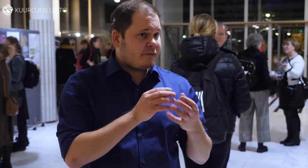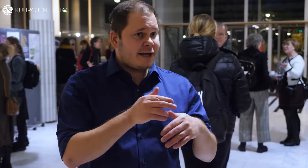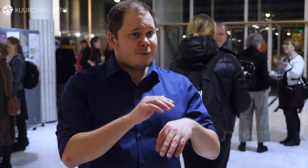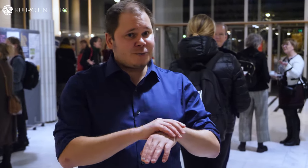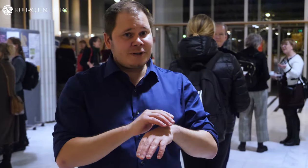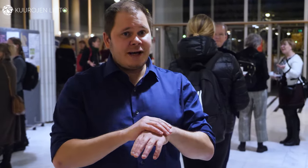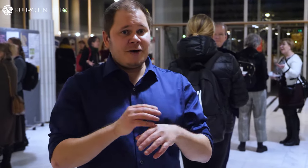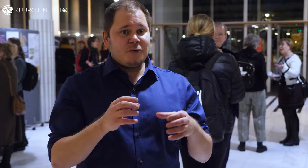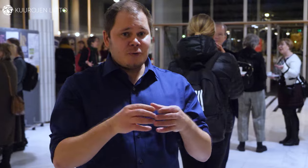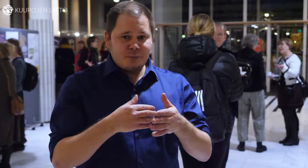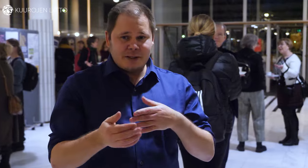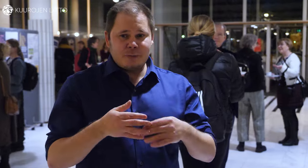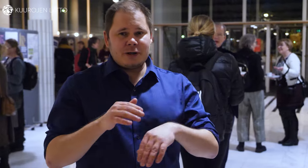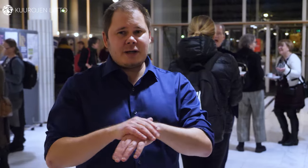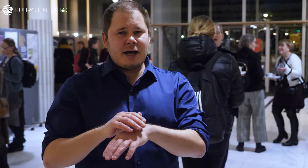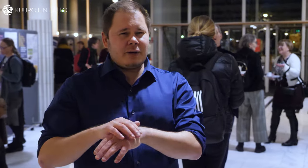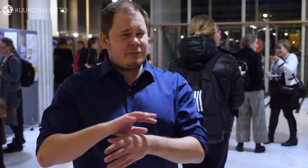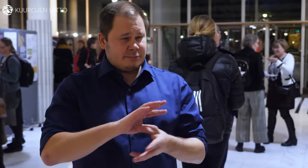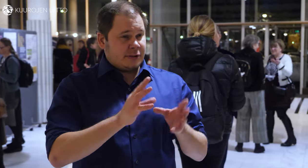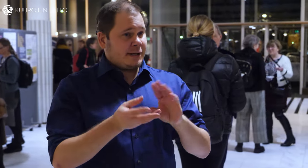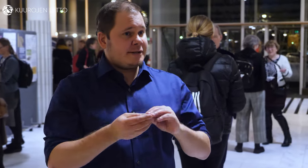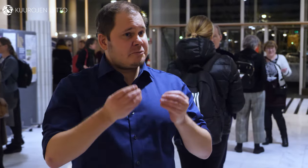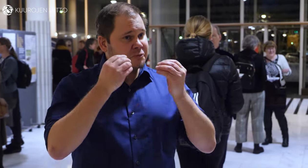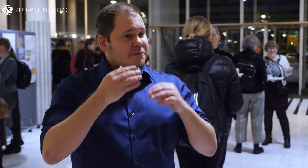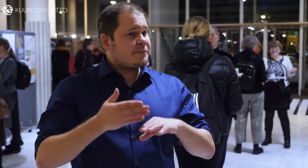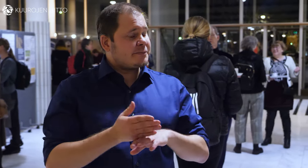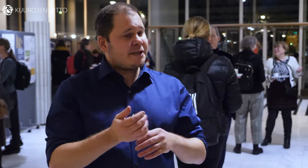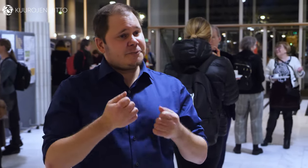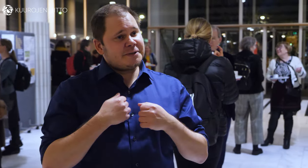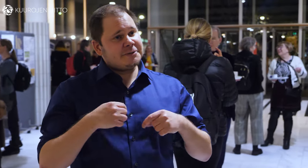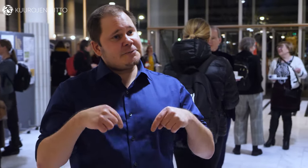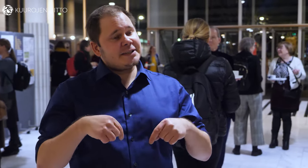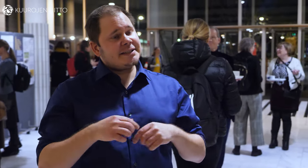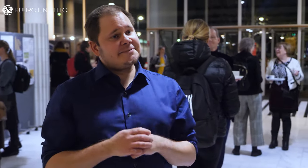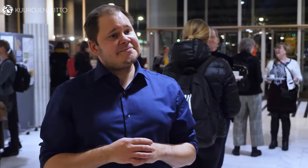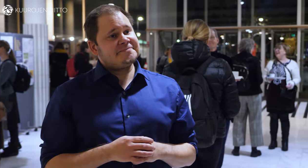kuten vaikkapa vuorovaikutus- ja ryhmätyötaitoja.